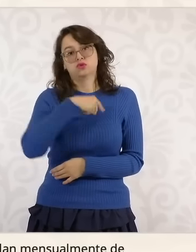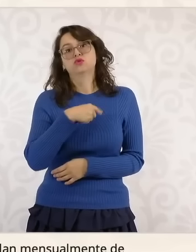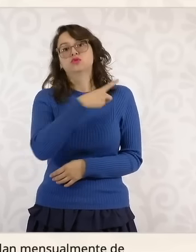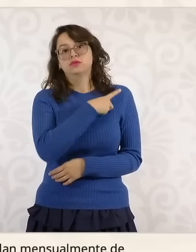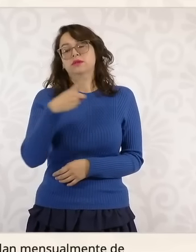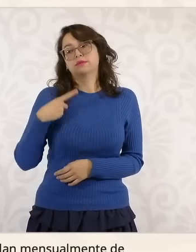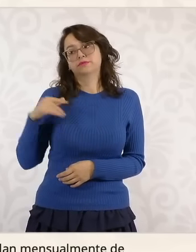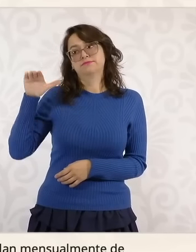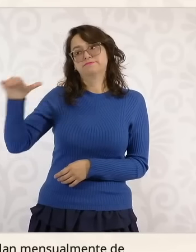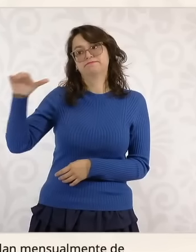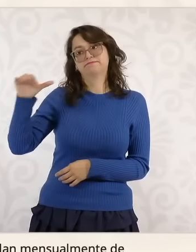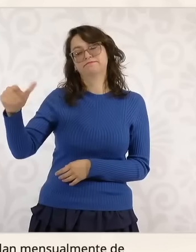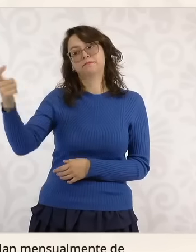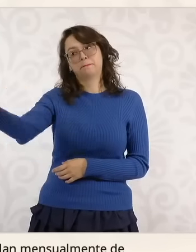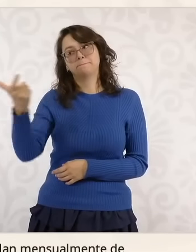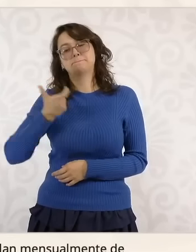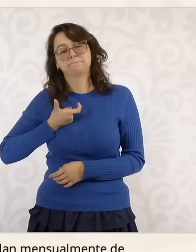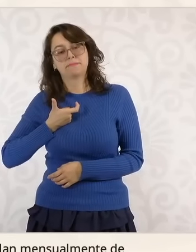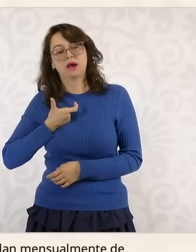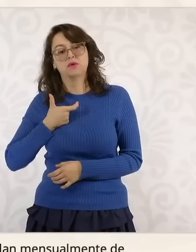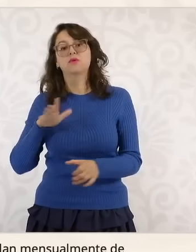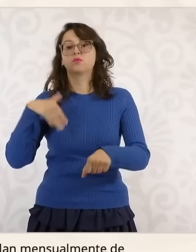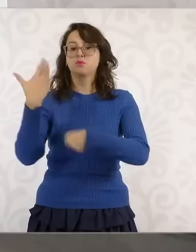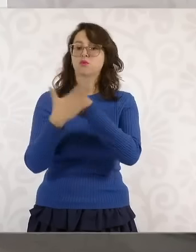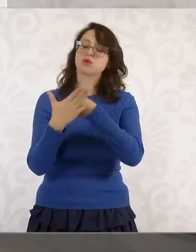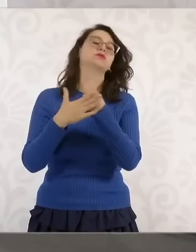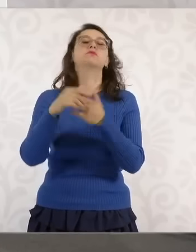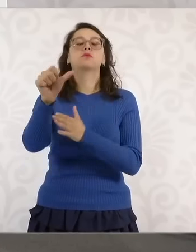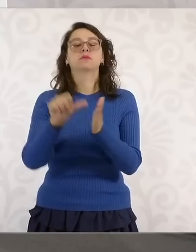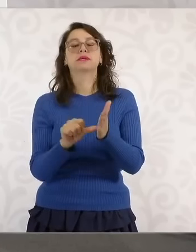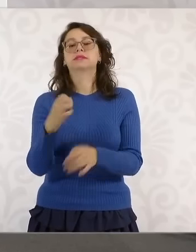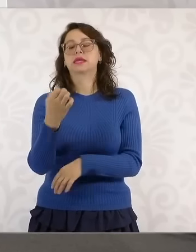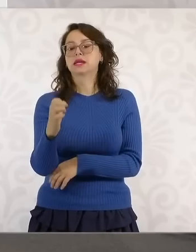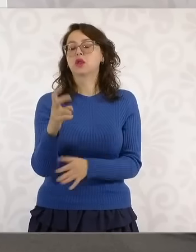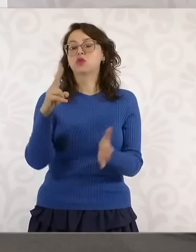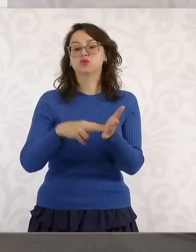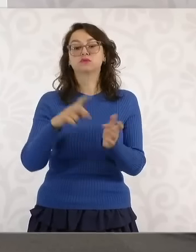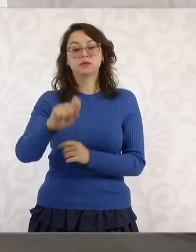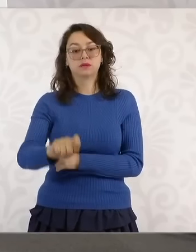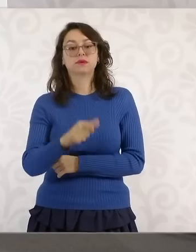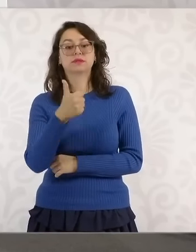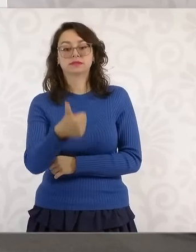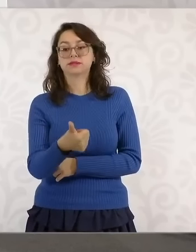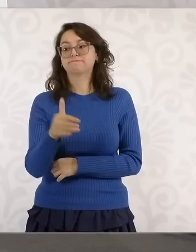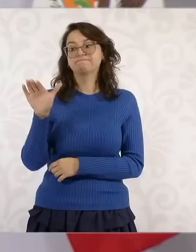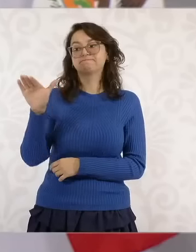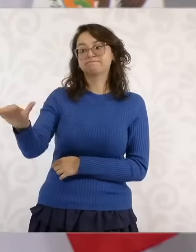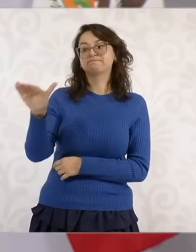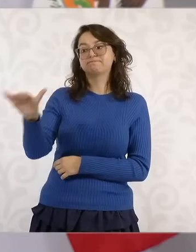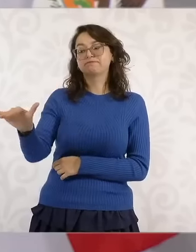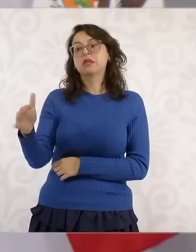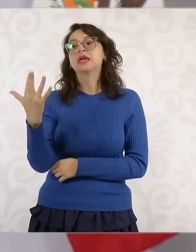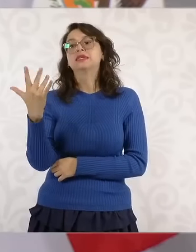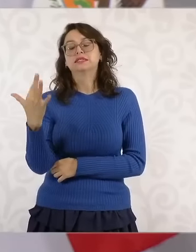de cobro, por lo que el mes que entra en enero de 2026 se requerirá el pago por 51,000 millones de